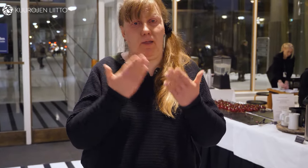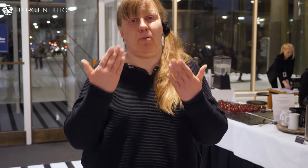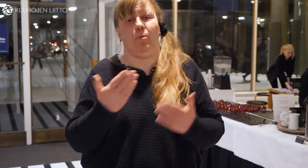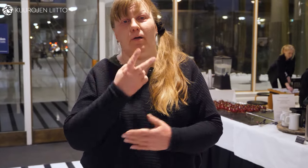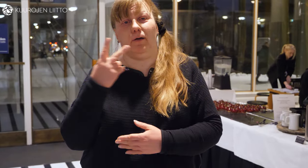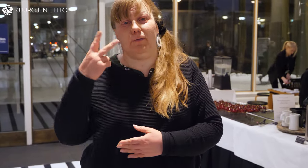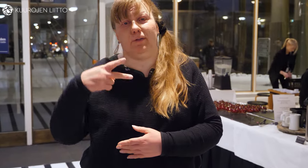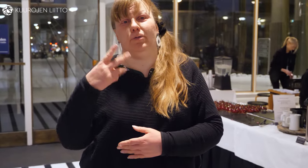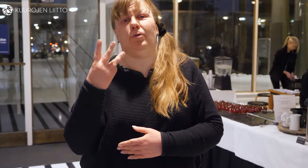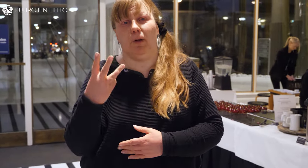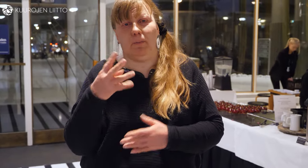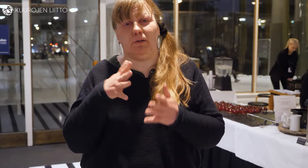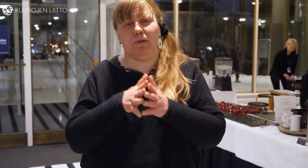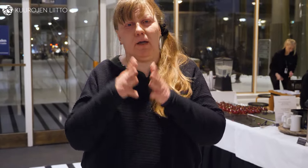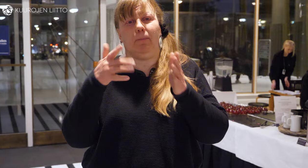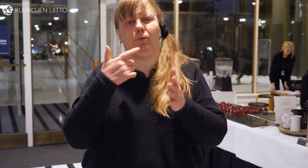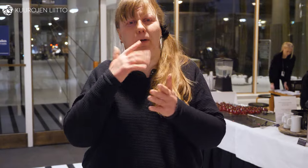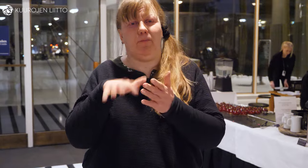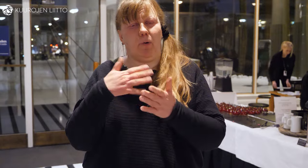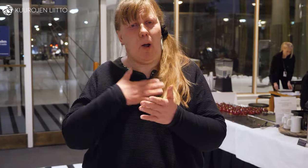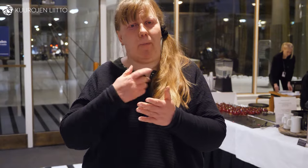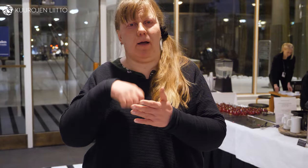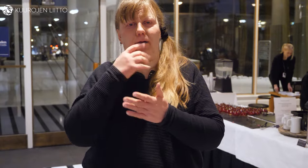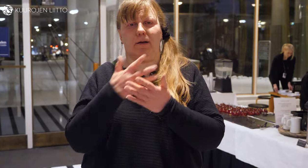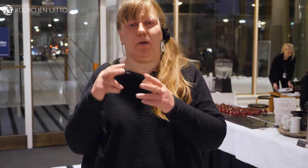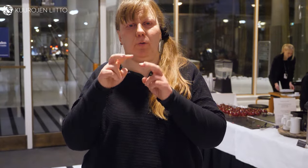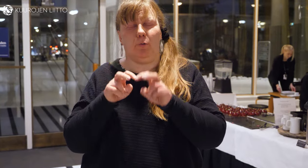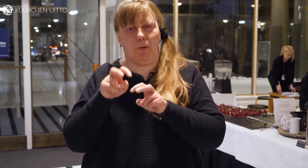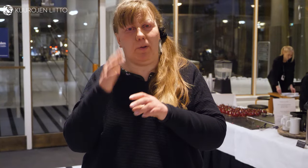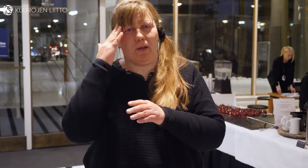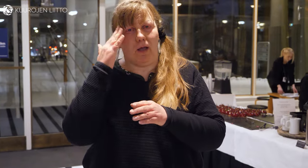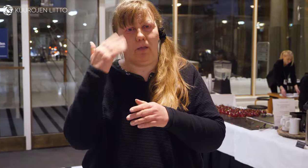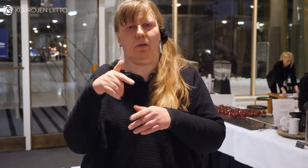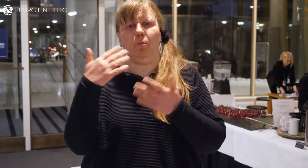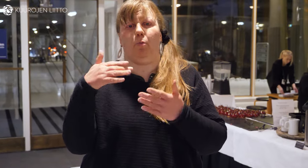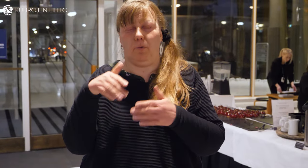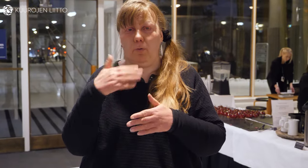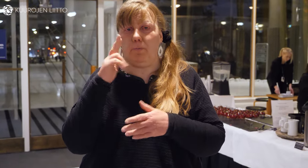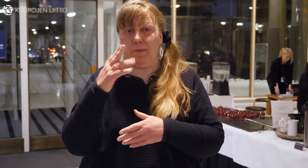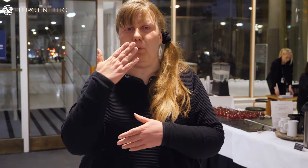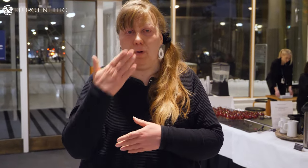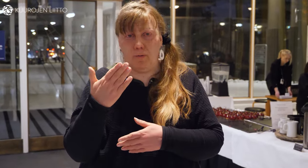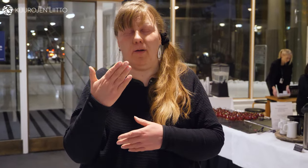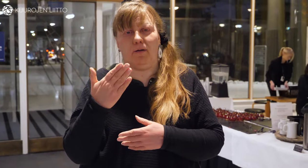Nykypäivänä opetus puolestaan perustuu suomalaisen viittomakielen tutkimukseen - ja siitä saatuun tietoon, mikä on erittäin hyvä juttu, -